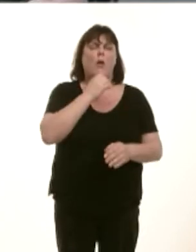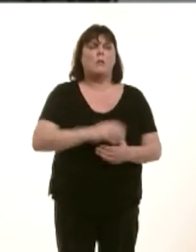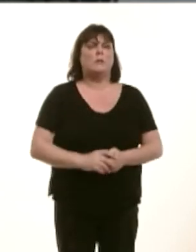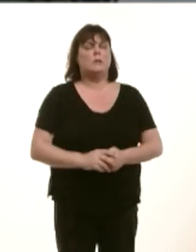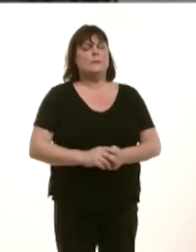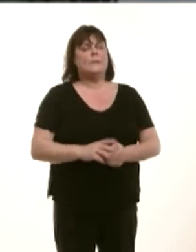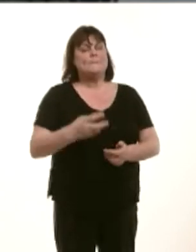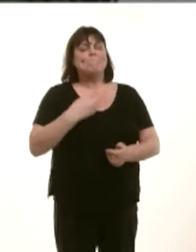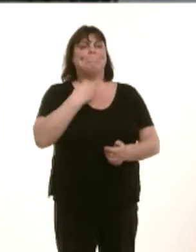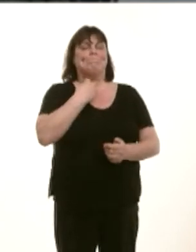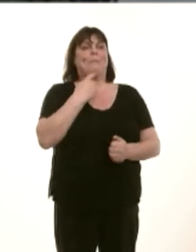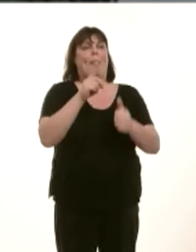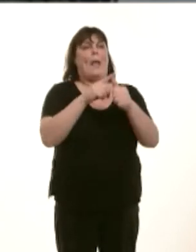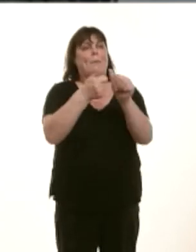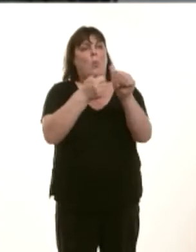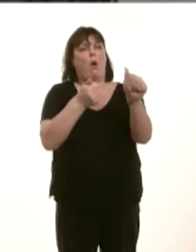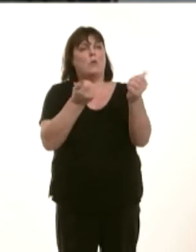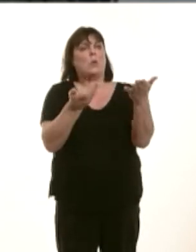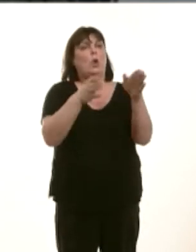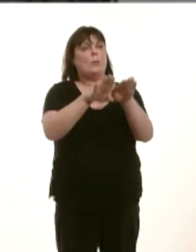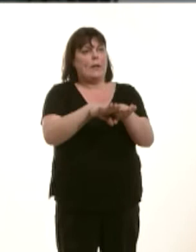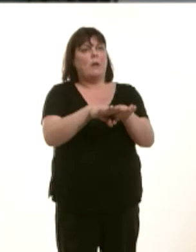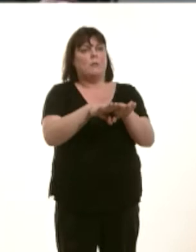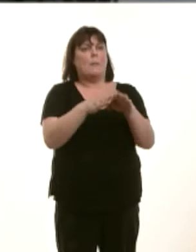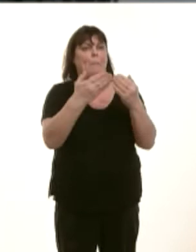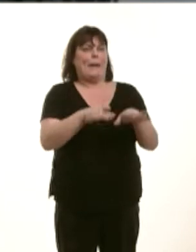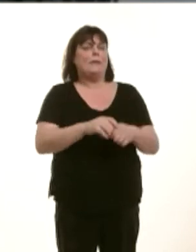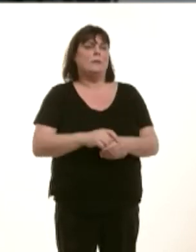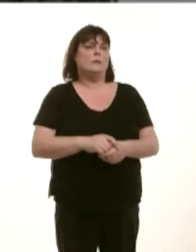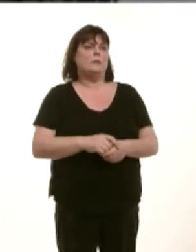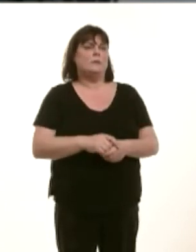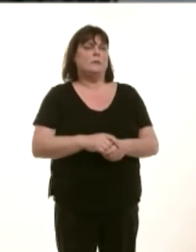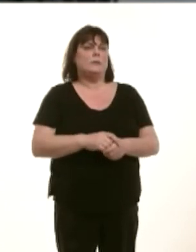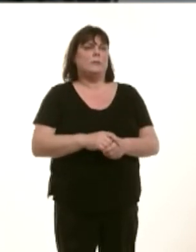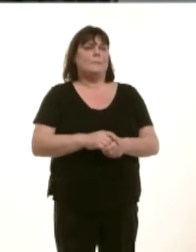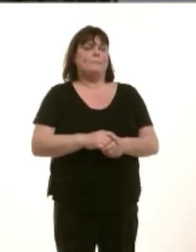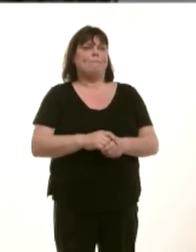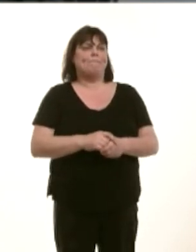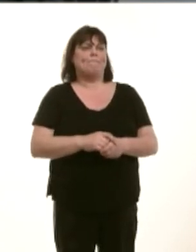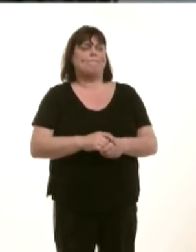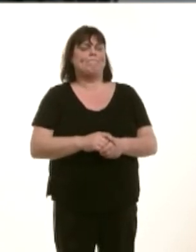yn cael ei stripio, fel y dywedodd e, ac, wrth gwrs, maeín siomedig dros ben i feddwl